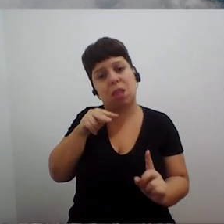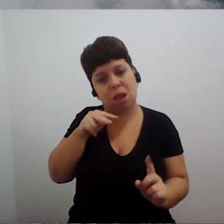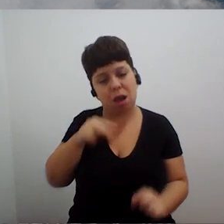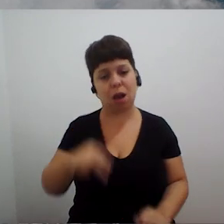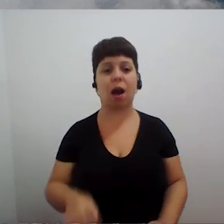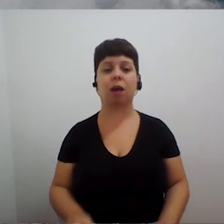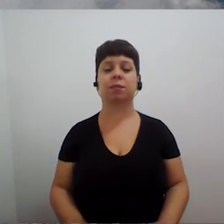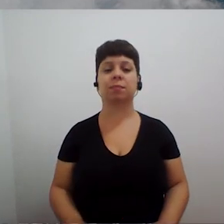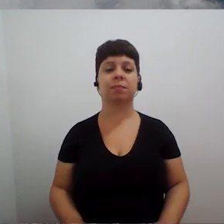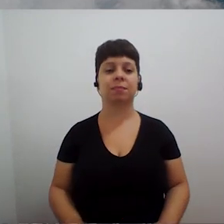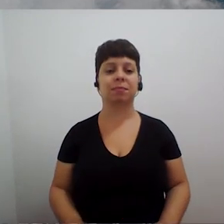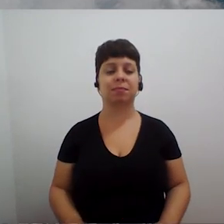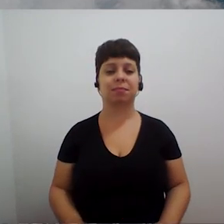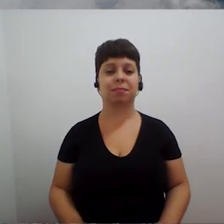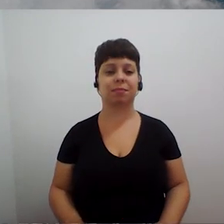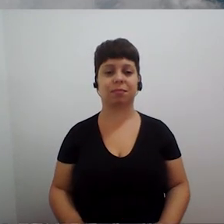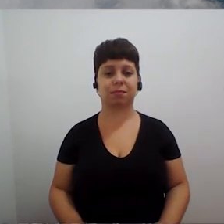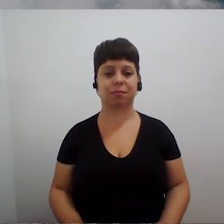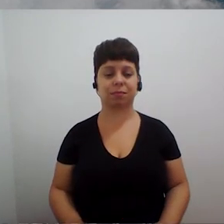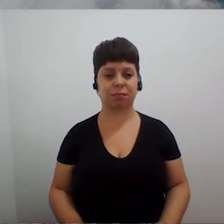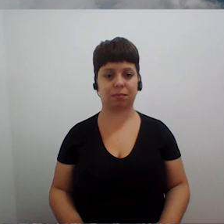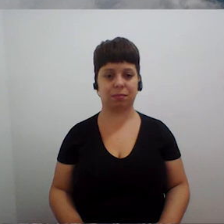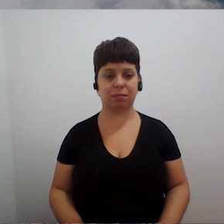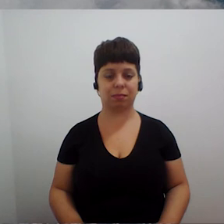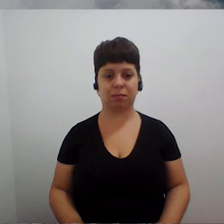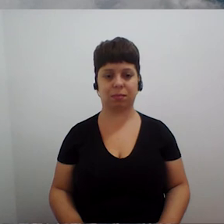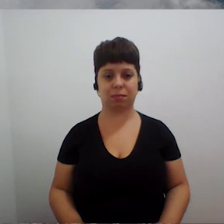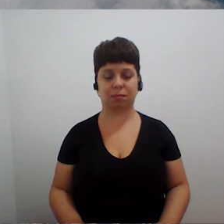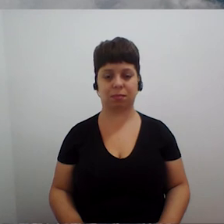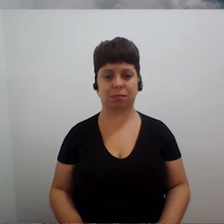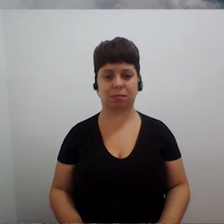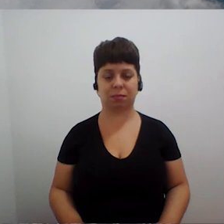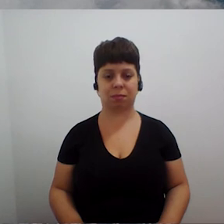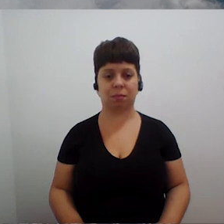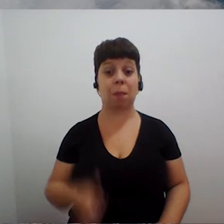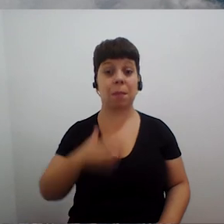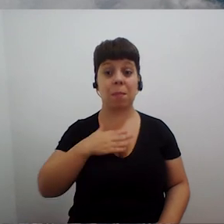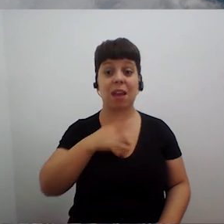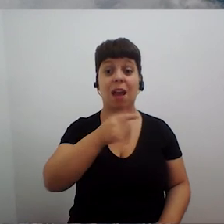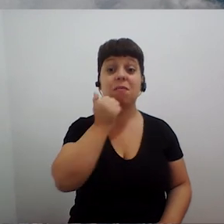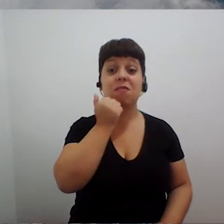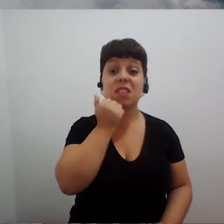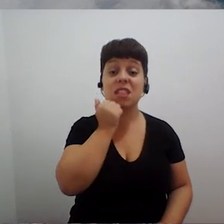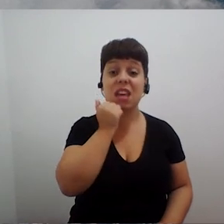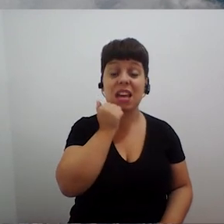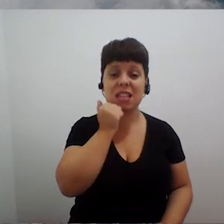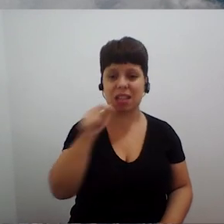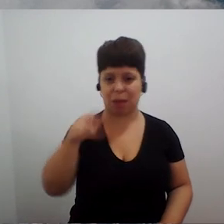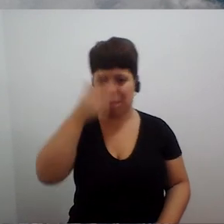mas eu acho que para mim o papel da ciência é como se fosse a ferramenta para aqueles que